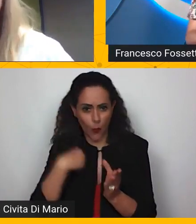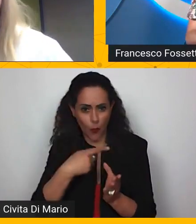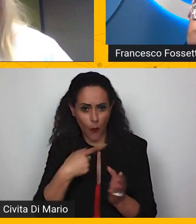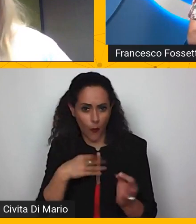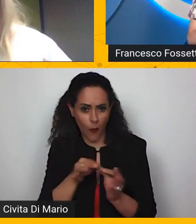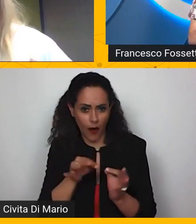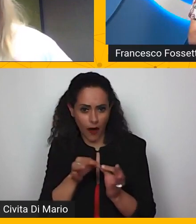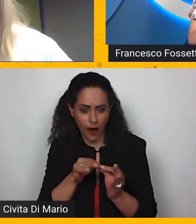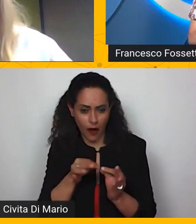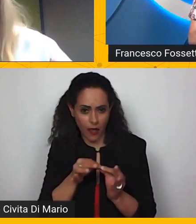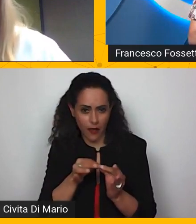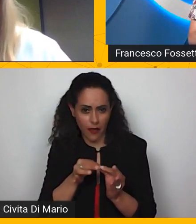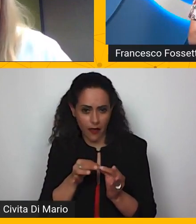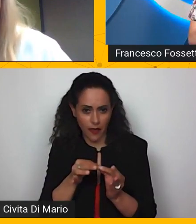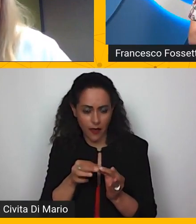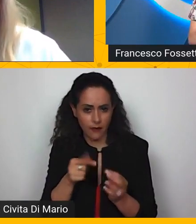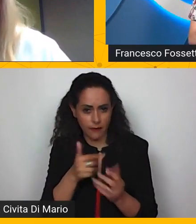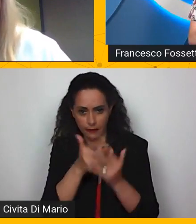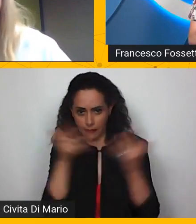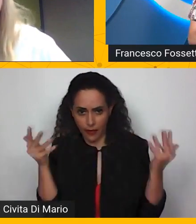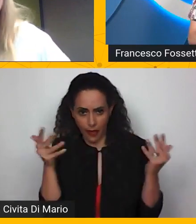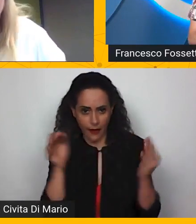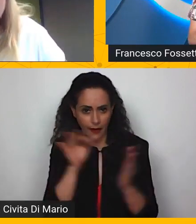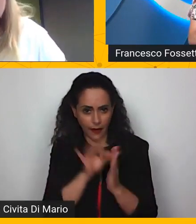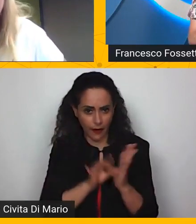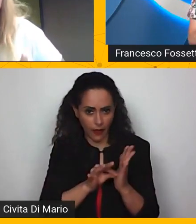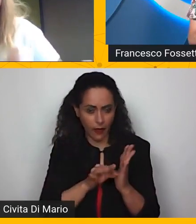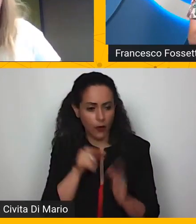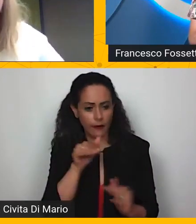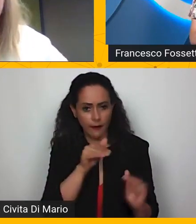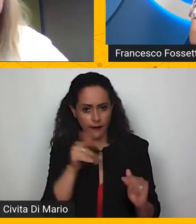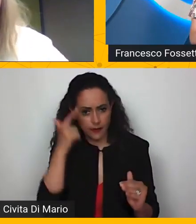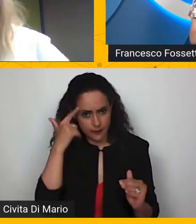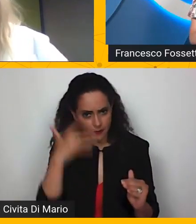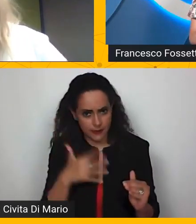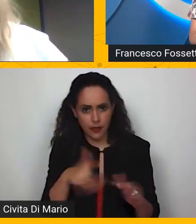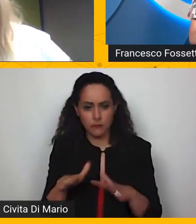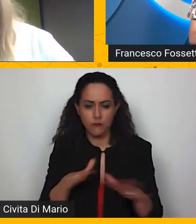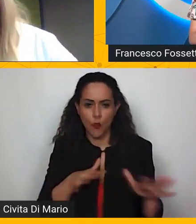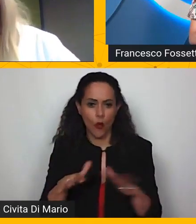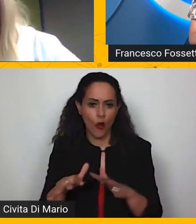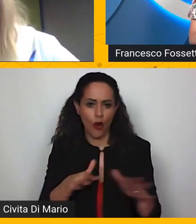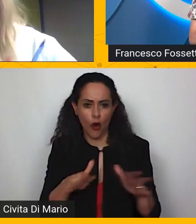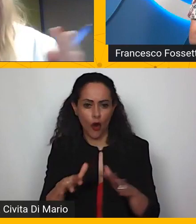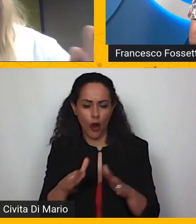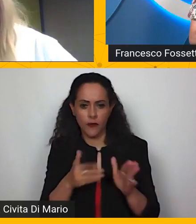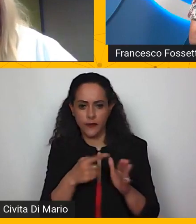affinché i i nostri ragazzi le le conoscano queste regole e